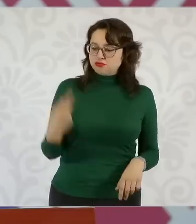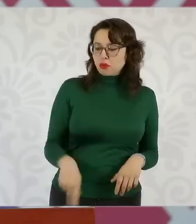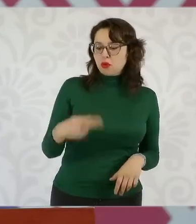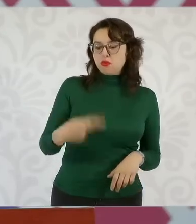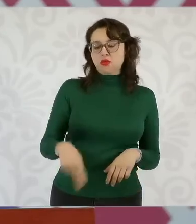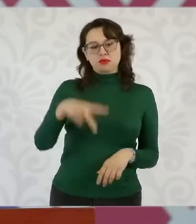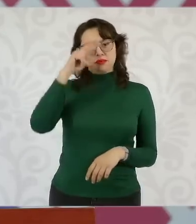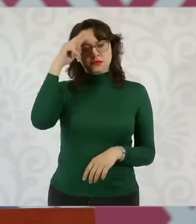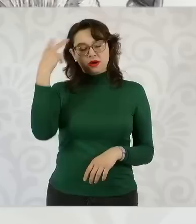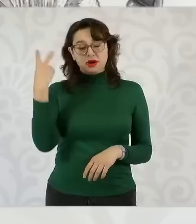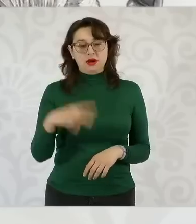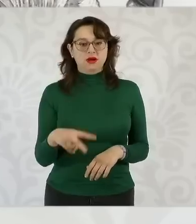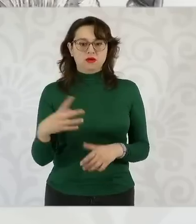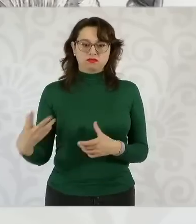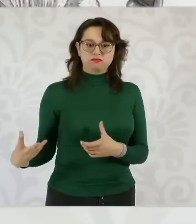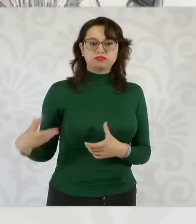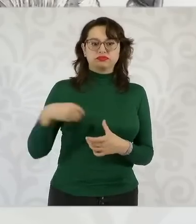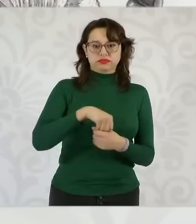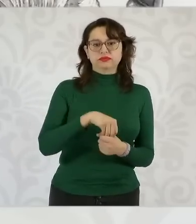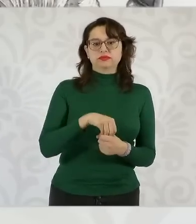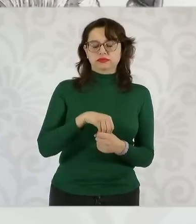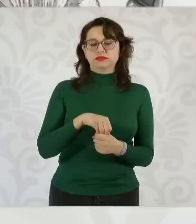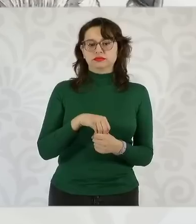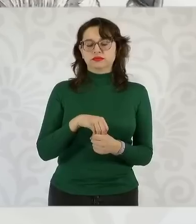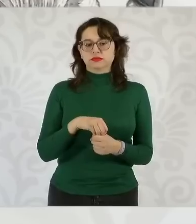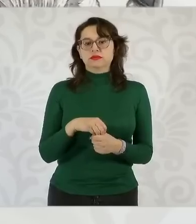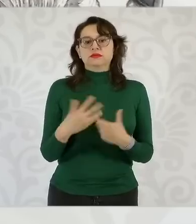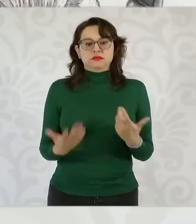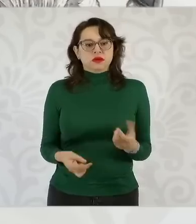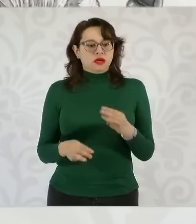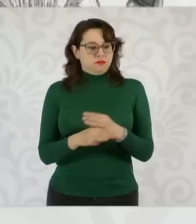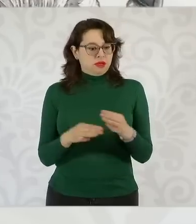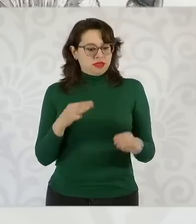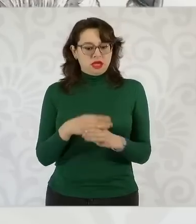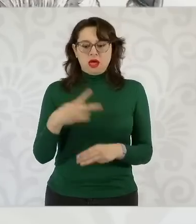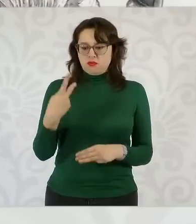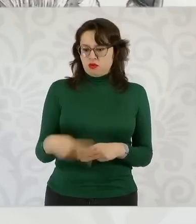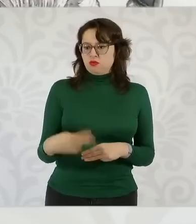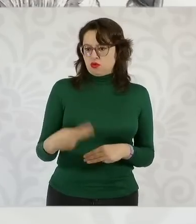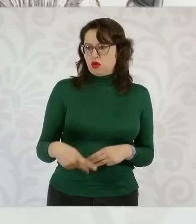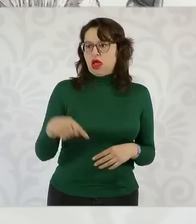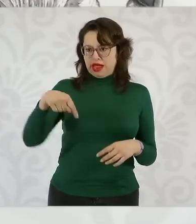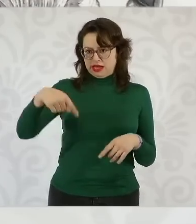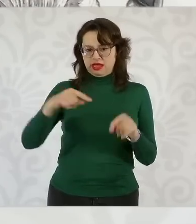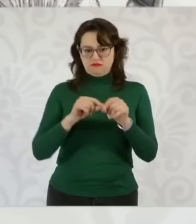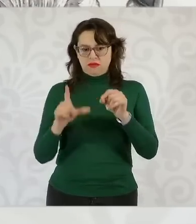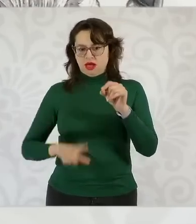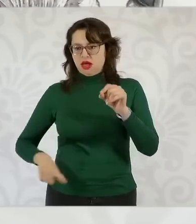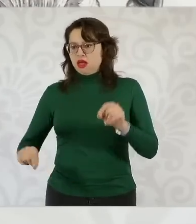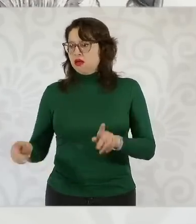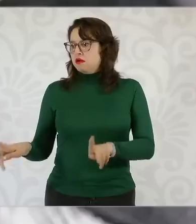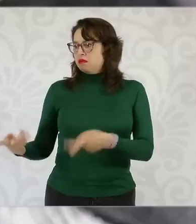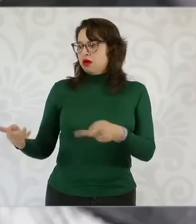solo para buscar suministro nuestra operación en México sino dar acceso también a nuestras tiendas